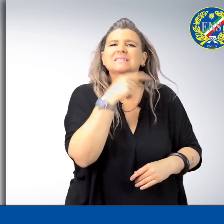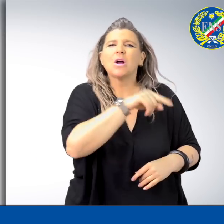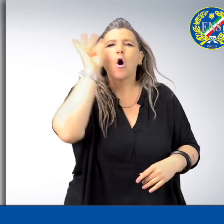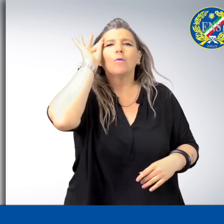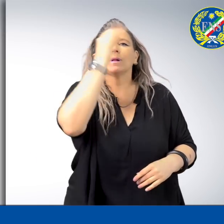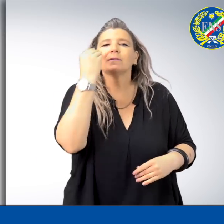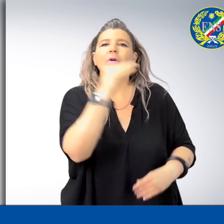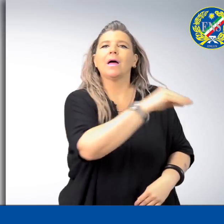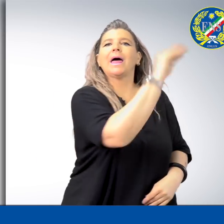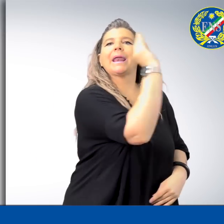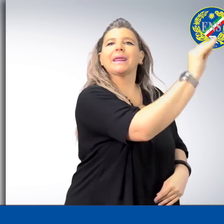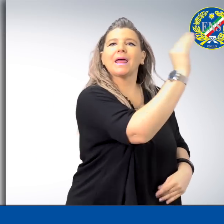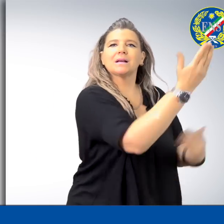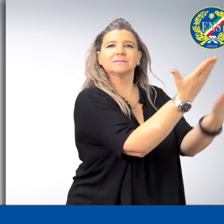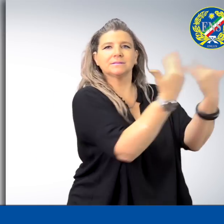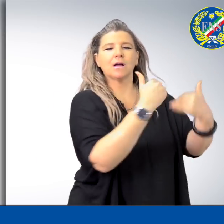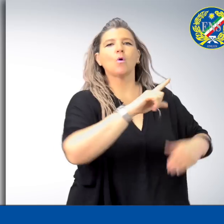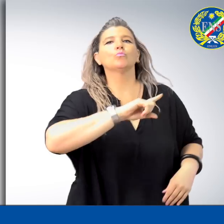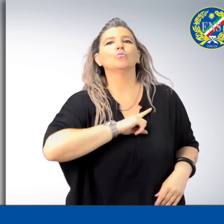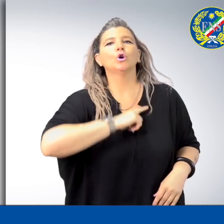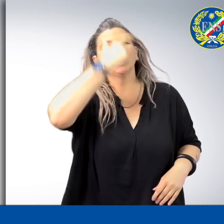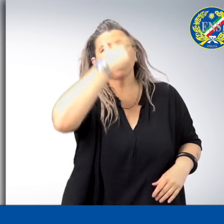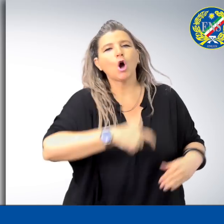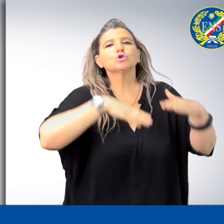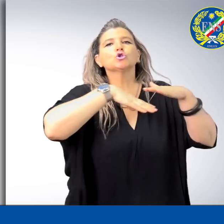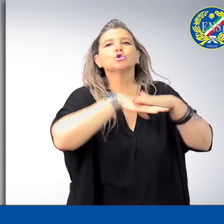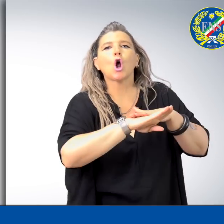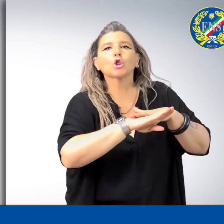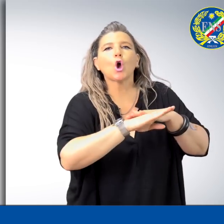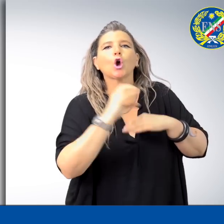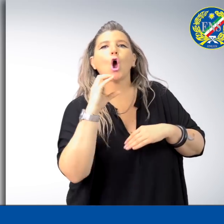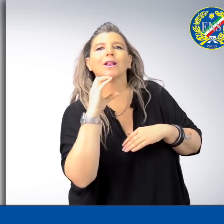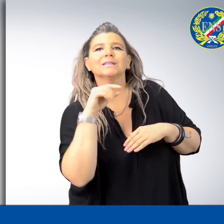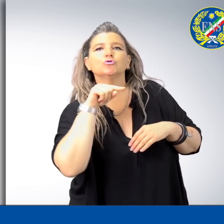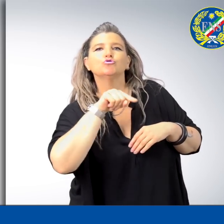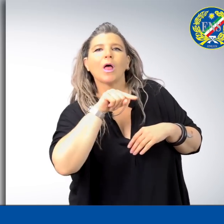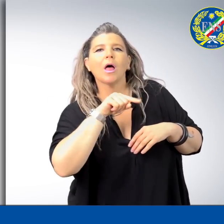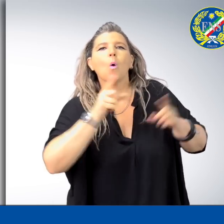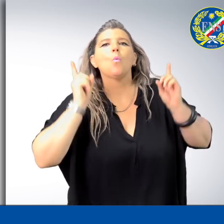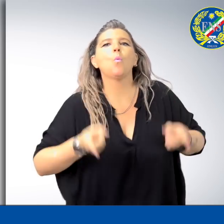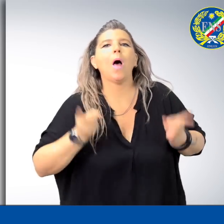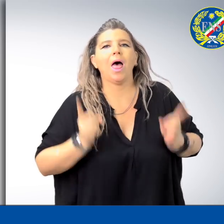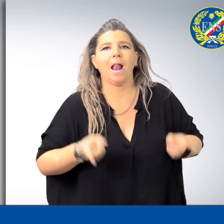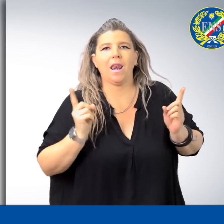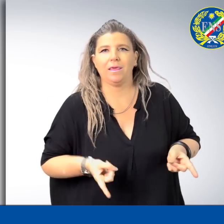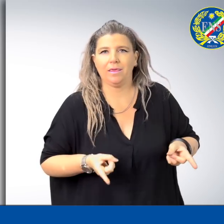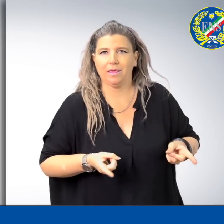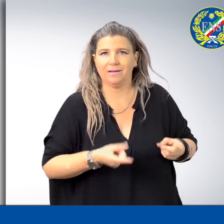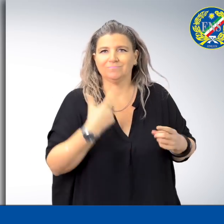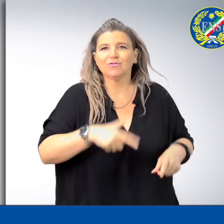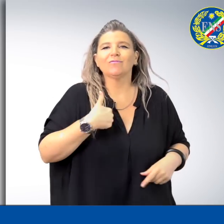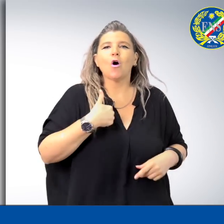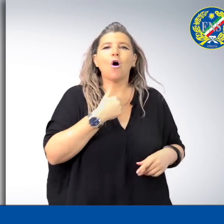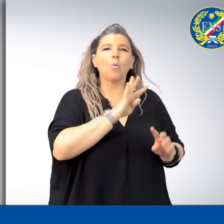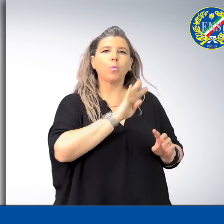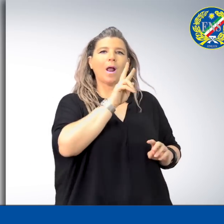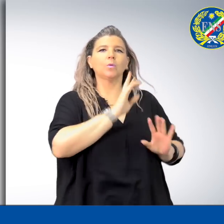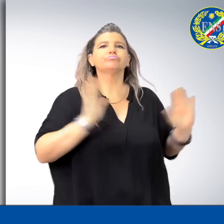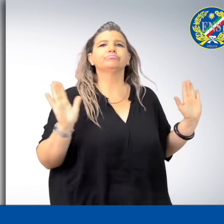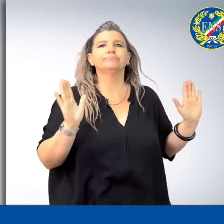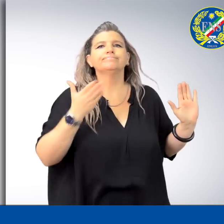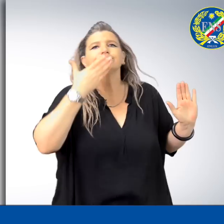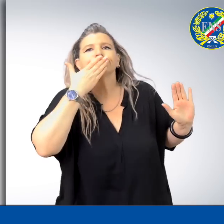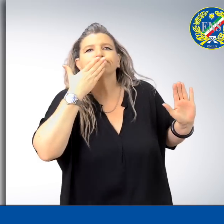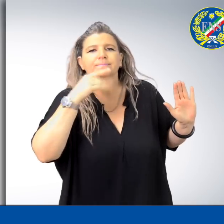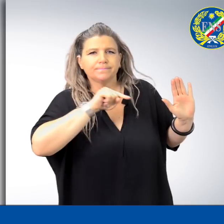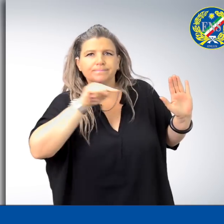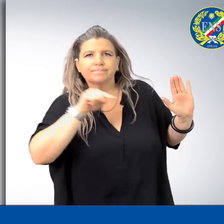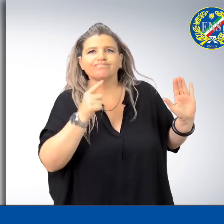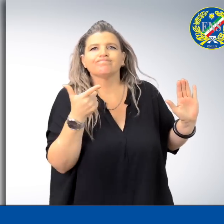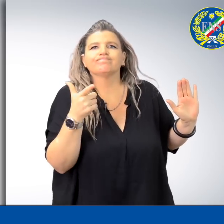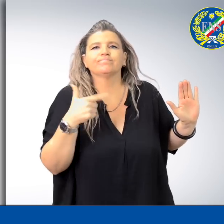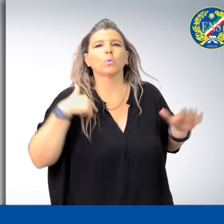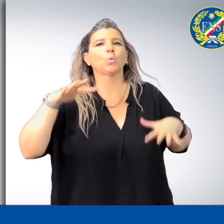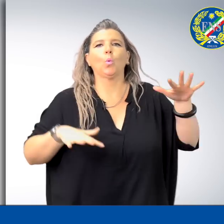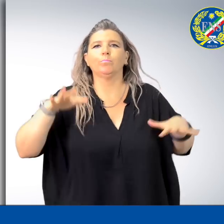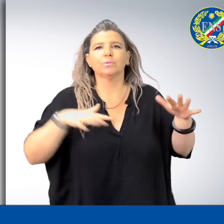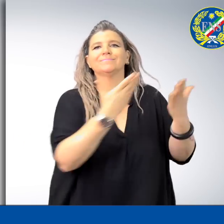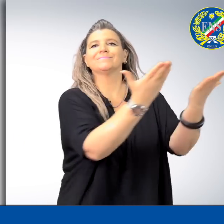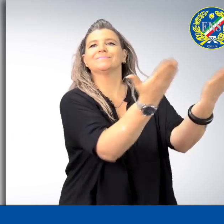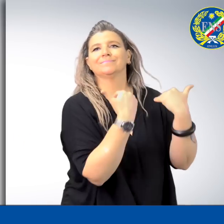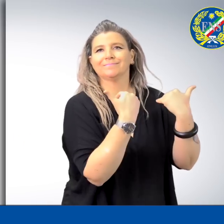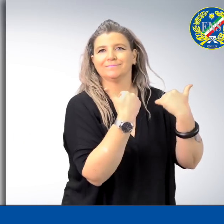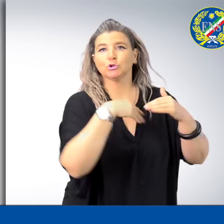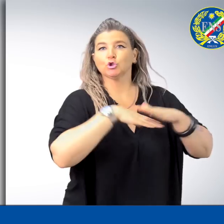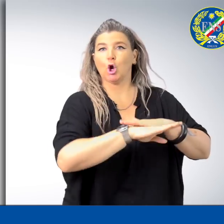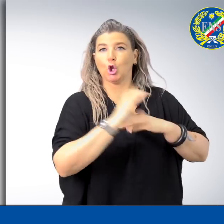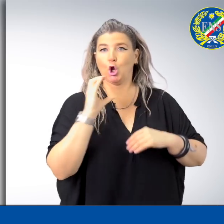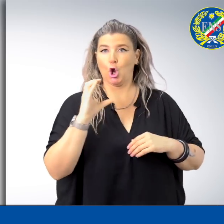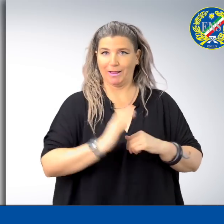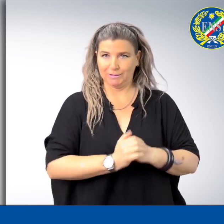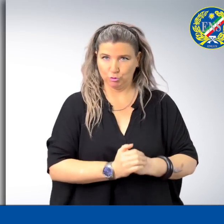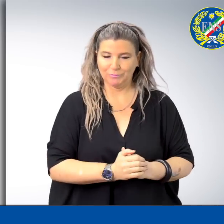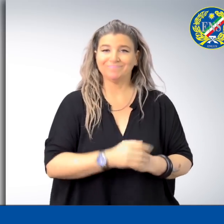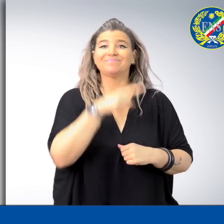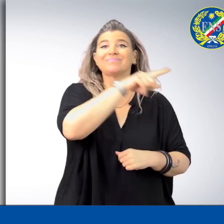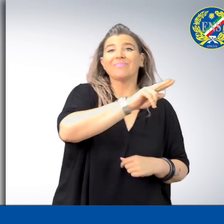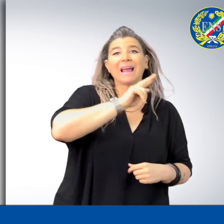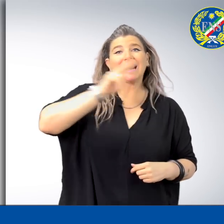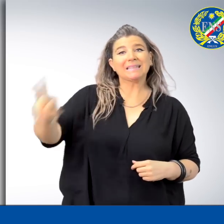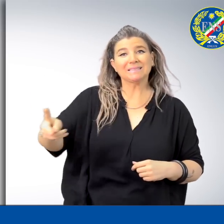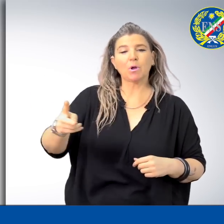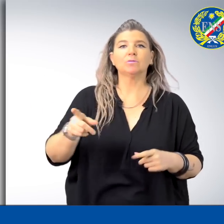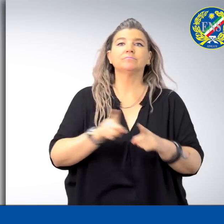e lo invia con l'obiettivo di richiedere il mio sottocodice.